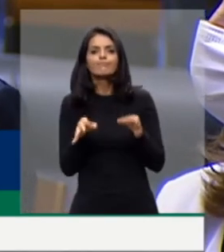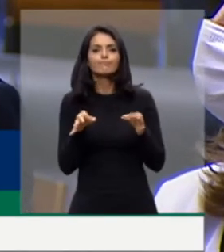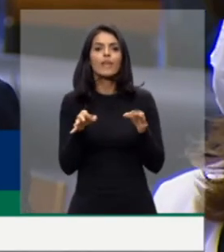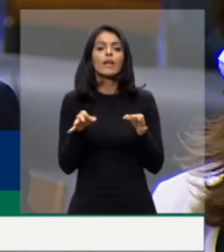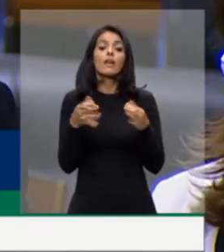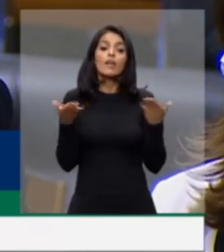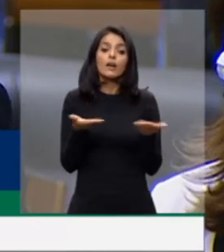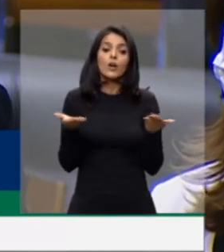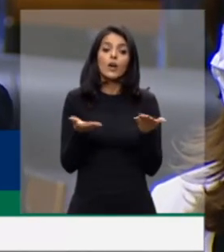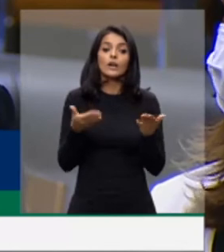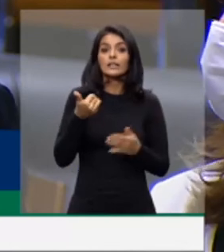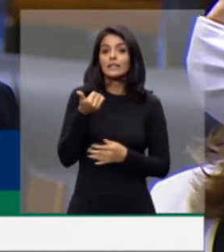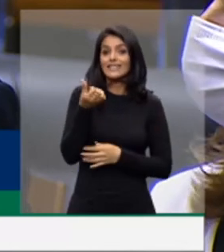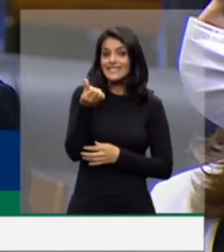VÁRIOS DESTAQUES APRESENTADOS